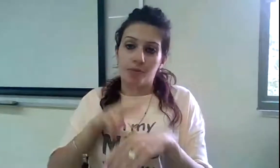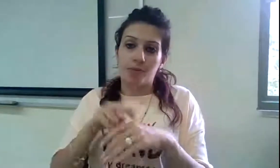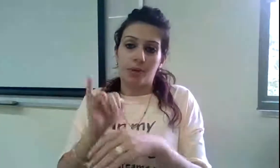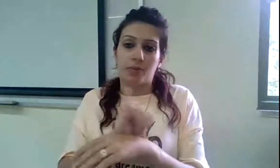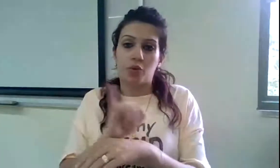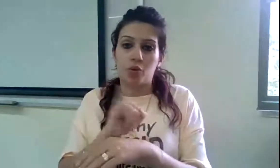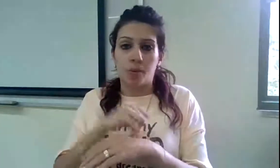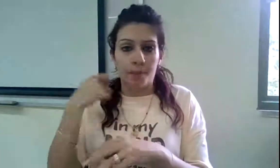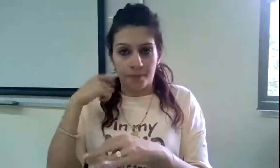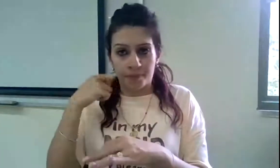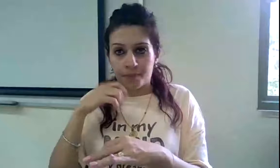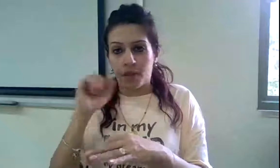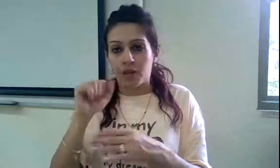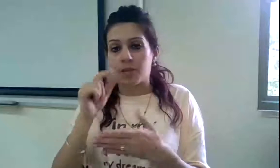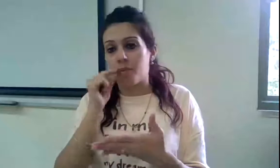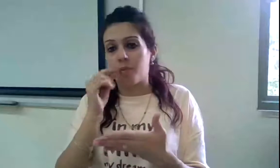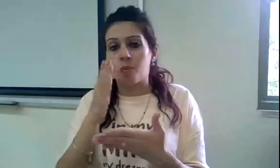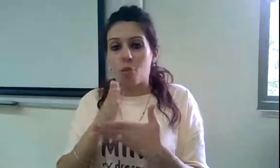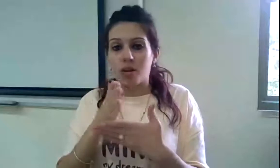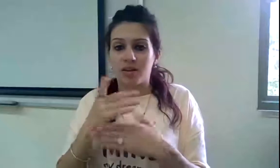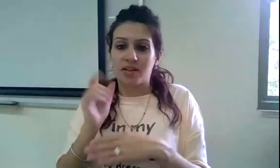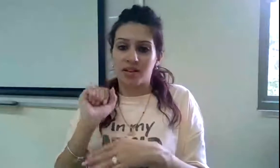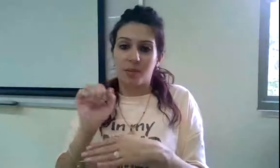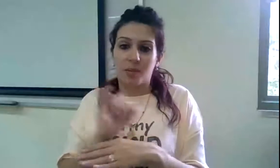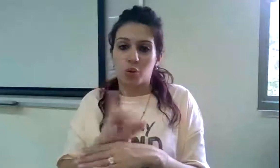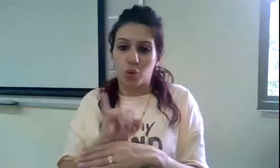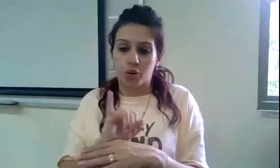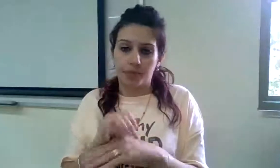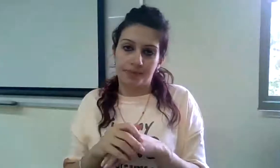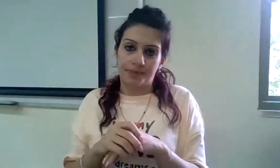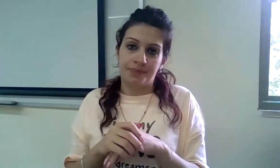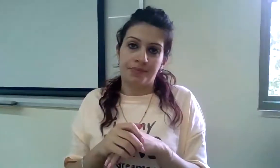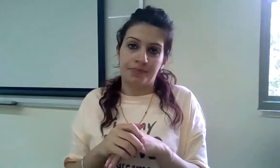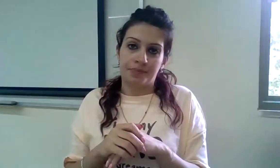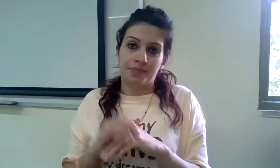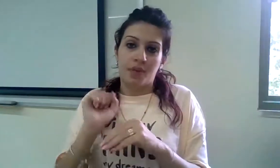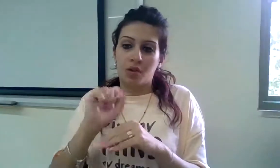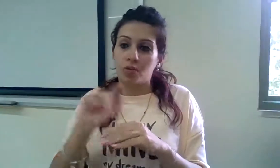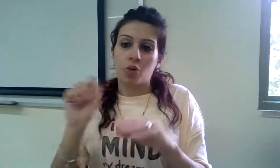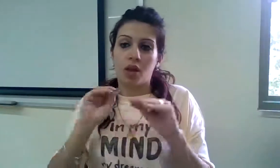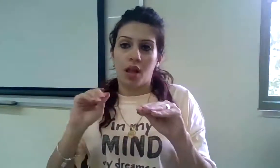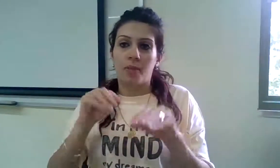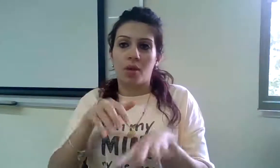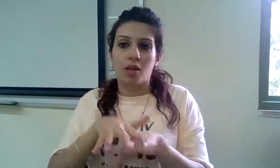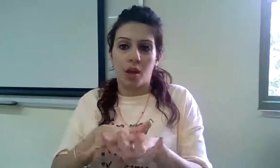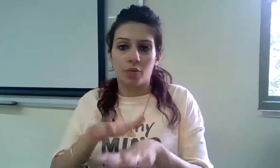في الأردن